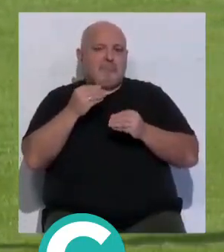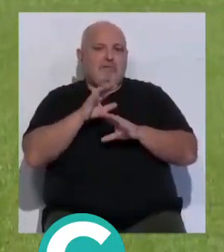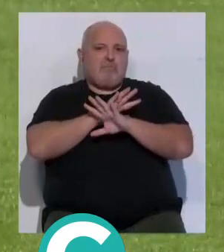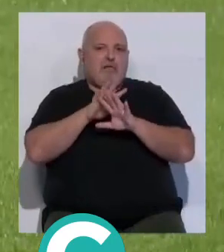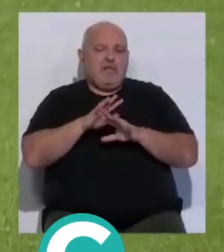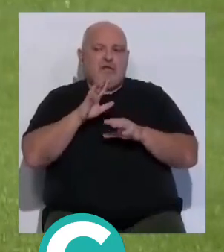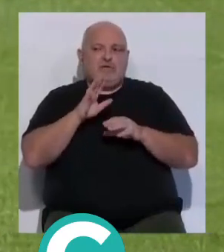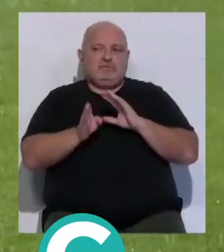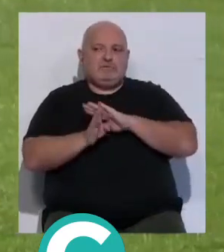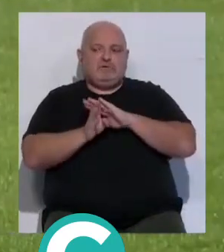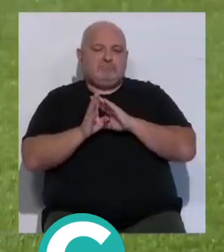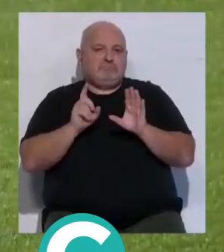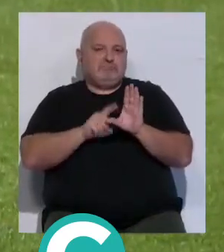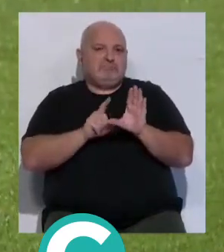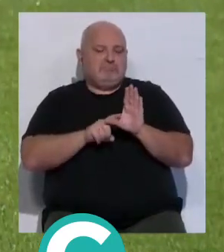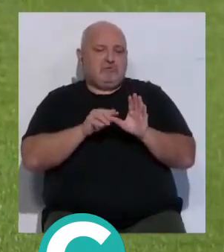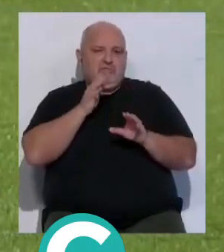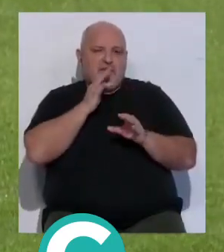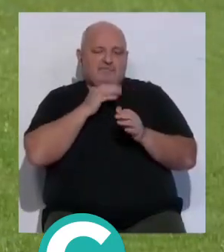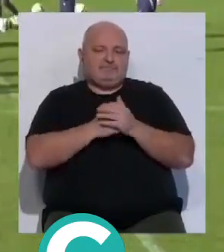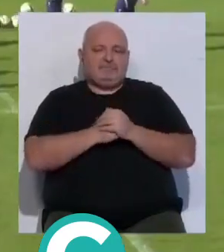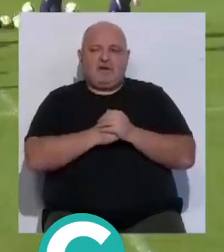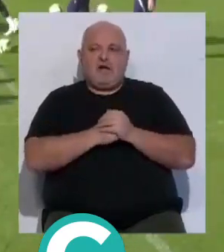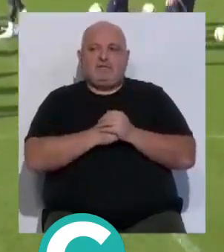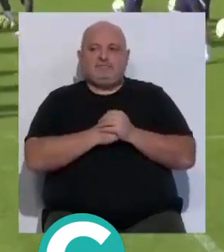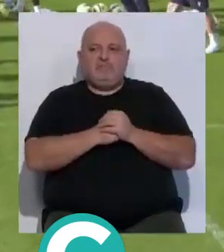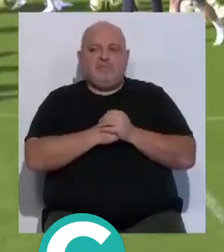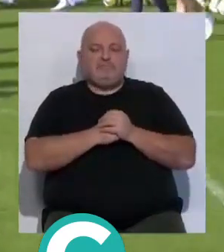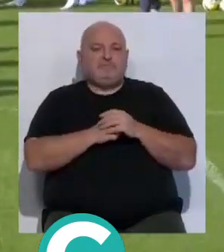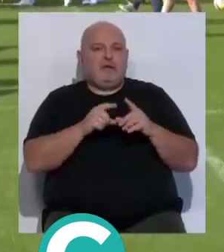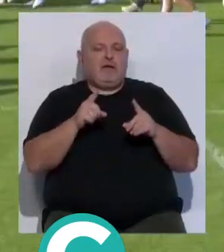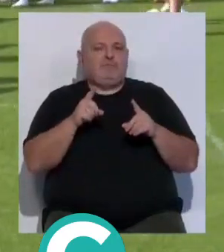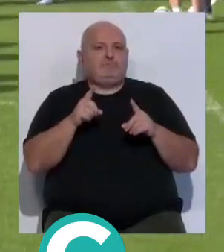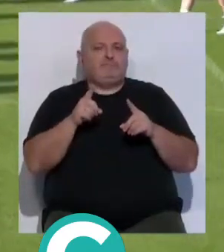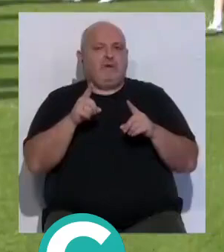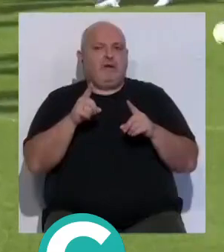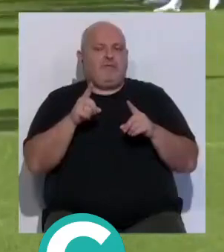vemos que sigue entrenando con el primer equipo calidice efectivamente estaba ahí muchas veces